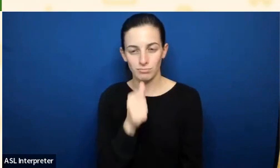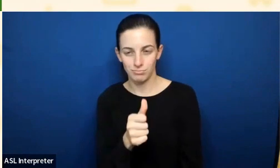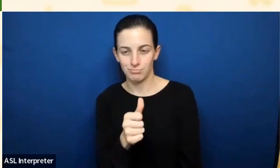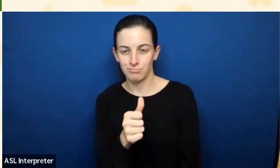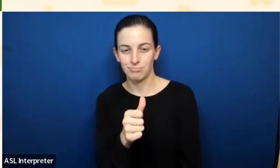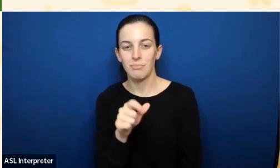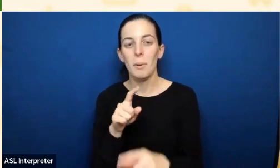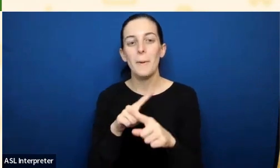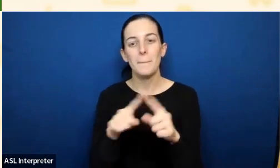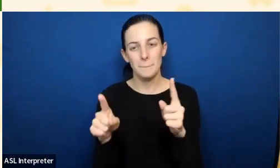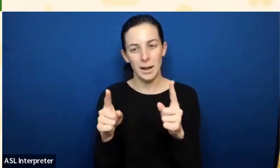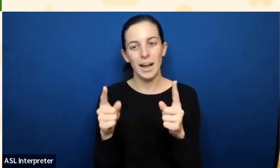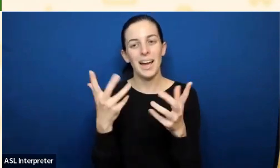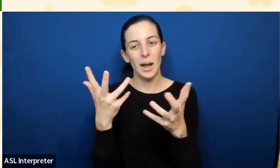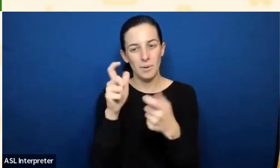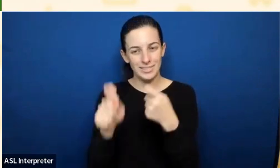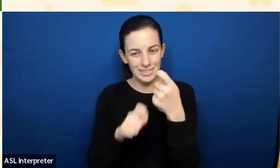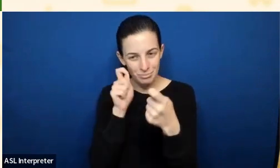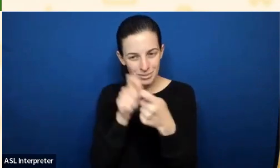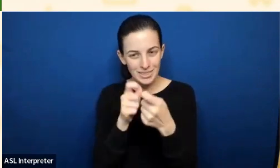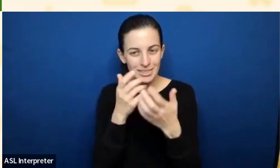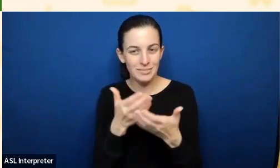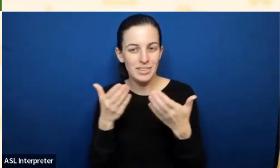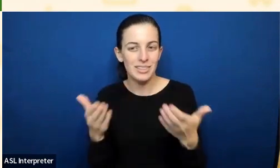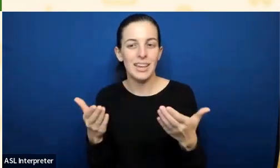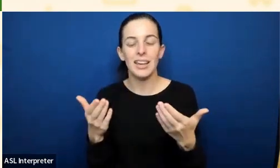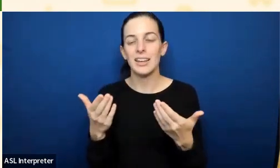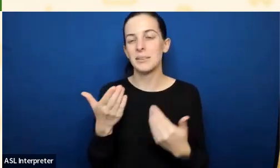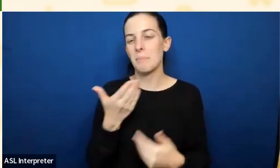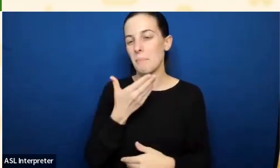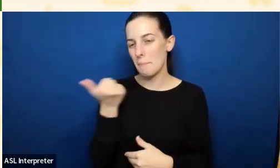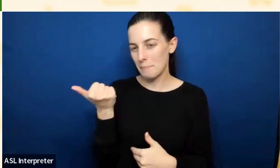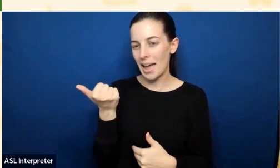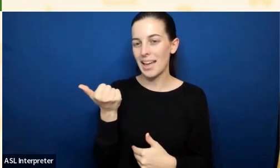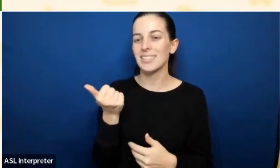hacer algunas cosas muy específicas, es más fácil agregar cada una manualmente de estas cosas a la página.